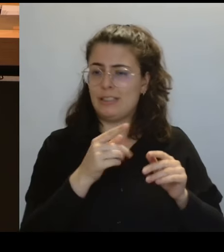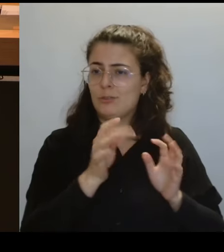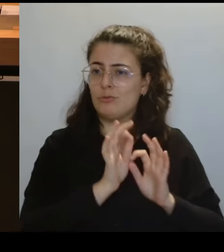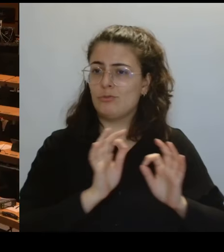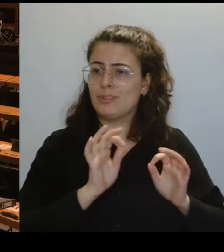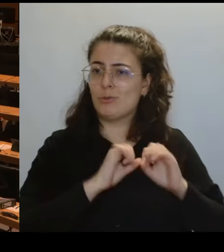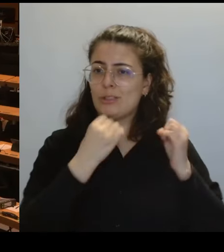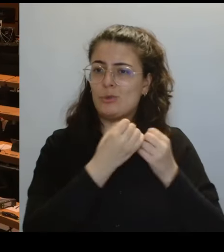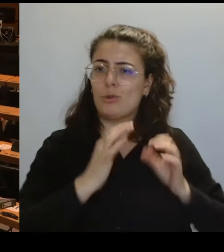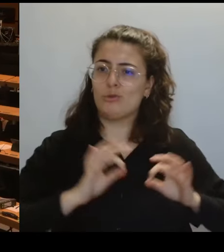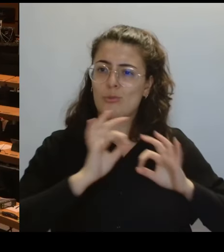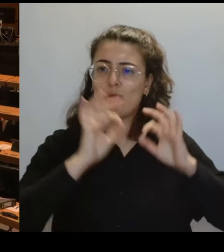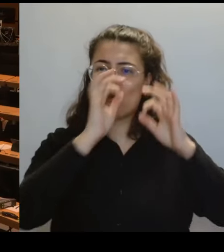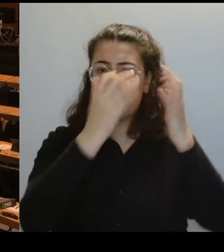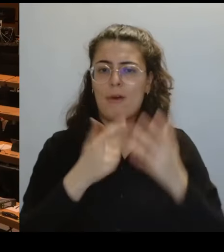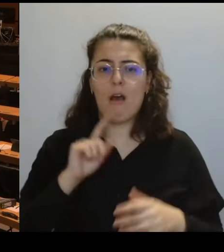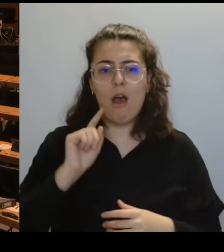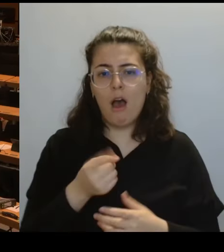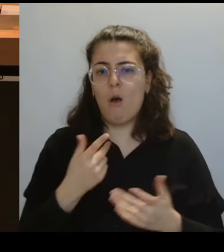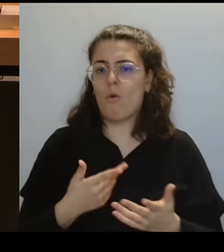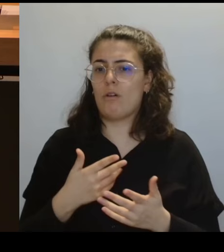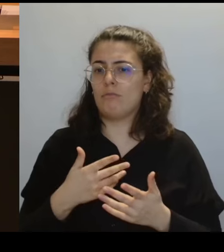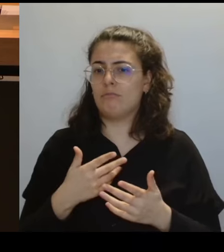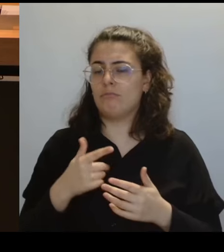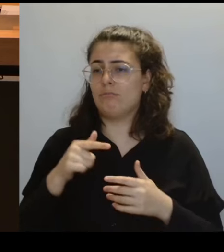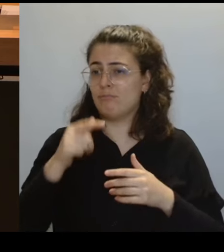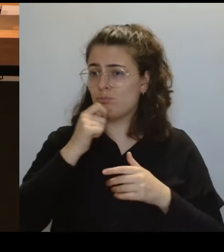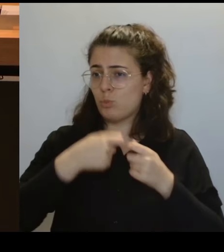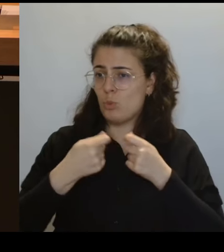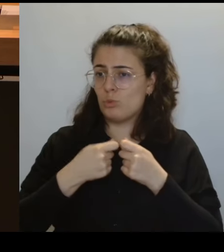Obdachlosen bundesweit von 178.000 im Jahr 2020 ist